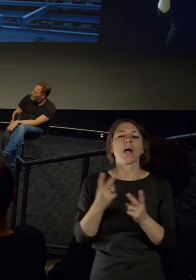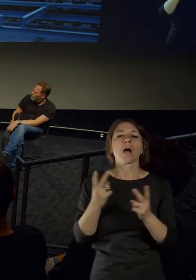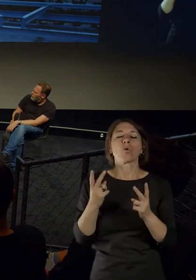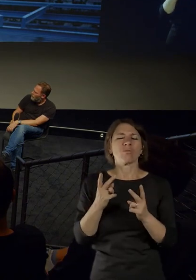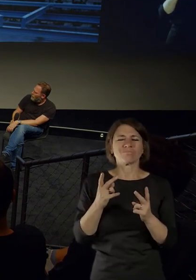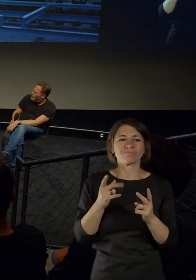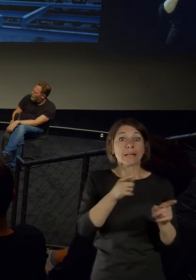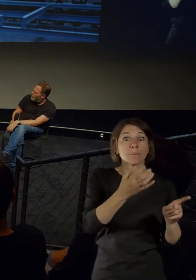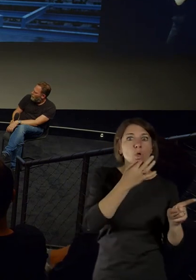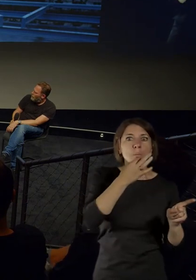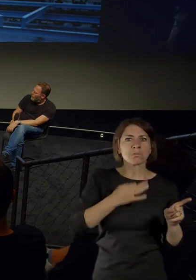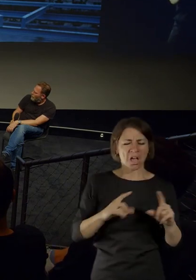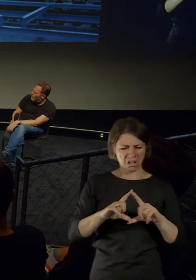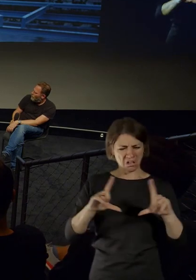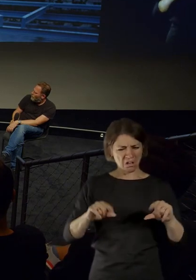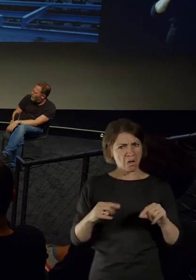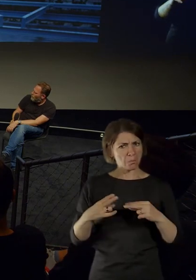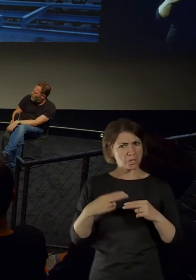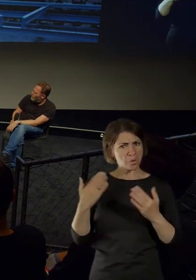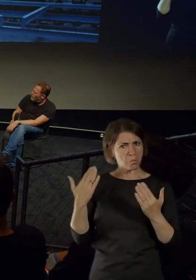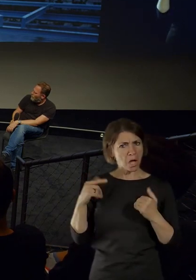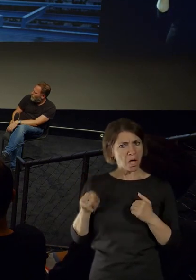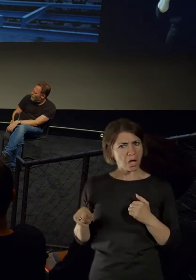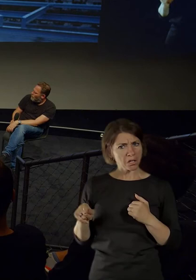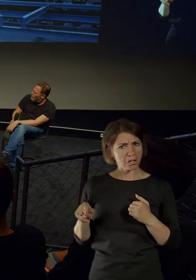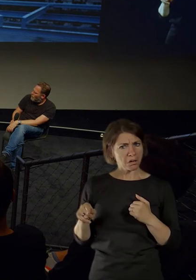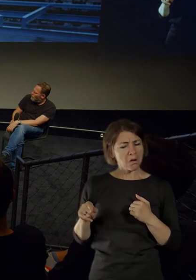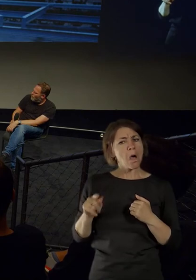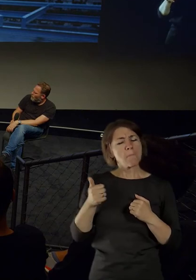že ten čtverec je nad parkem, ale je tam samozřejmě jednopatrová budova.